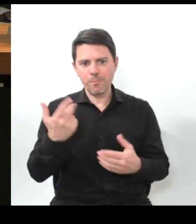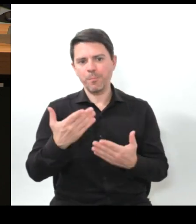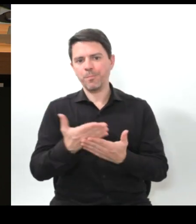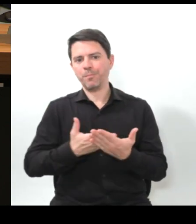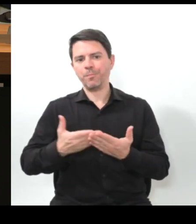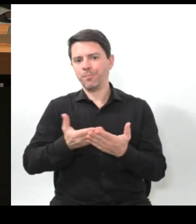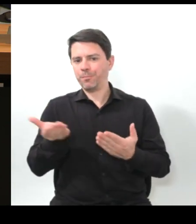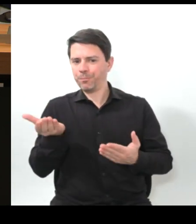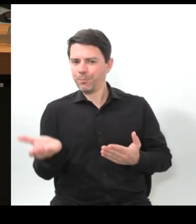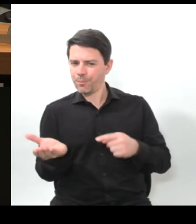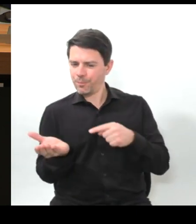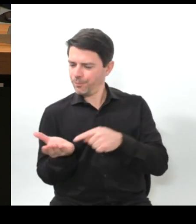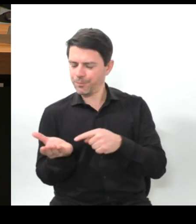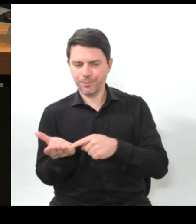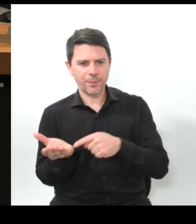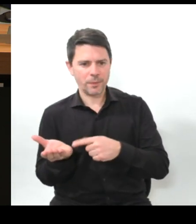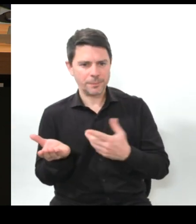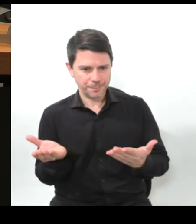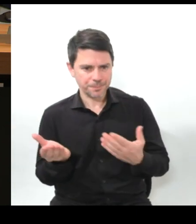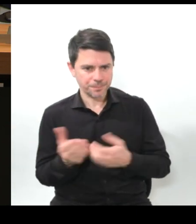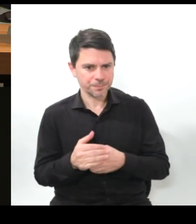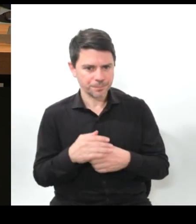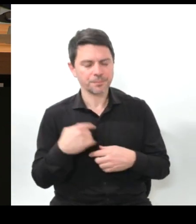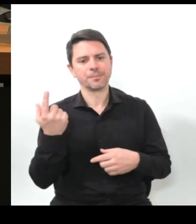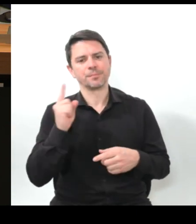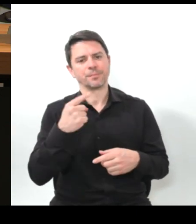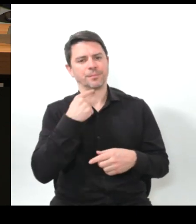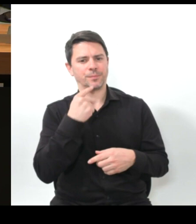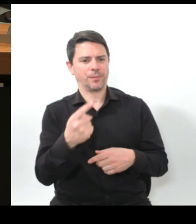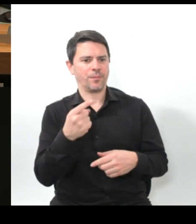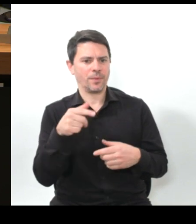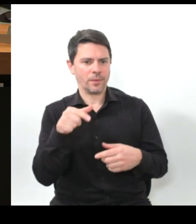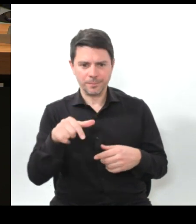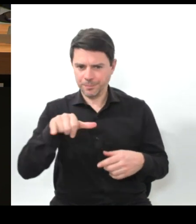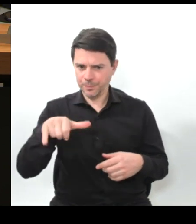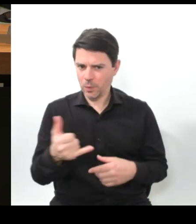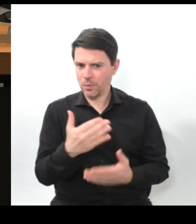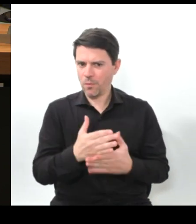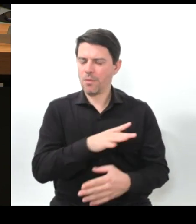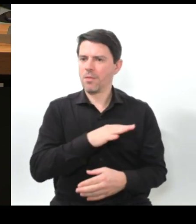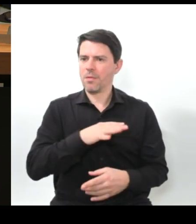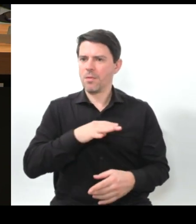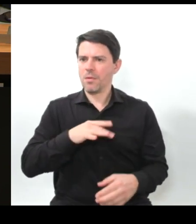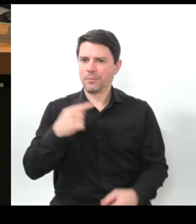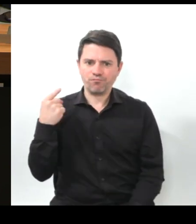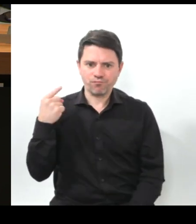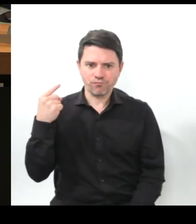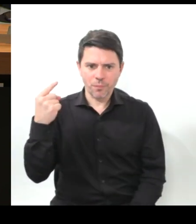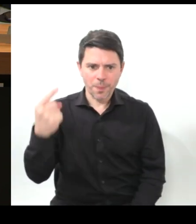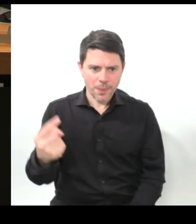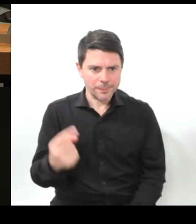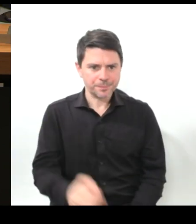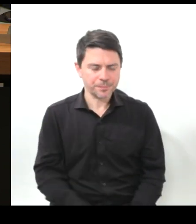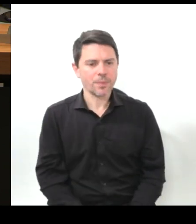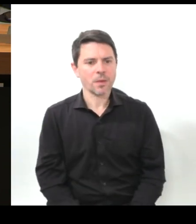Und Sie haben sicherlich auch alle, die Zuschriften bekommen, dass sich hier junge Menschen, zum Teil auch Alleinerziehende,